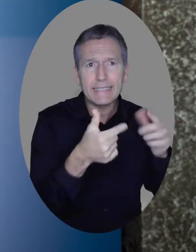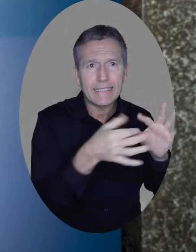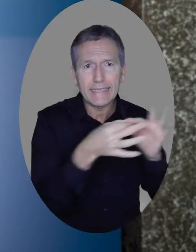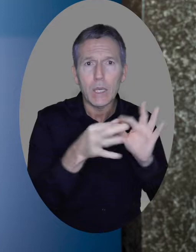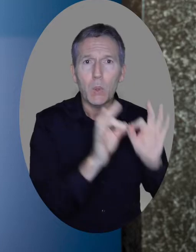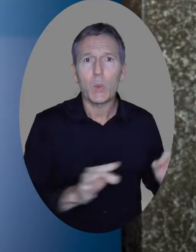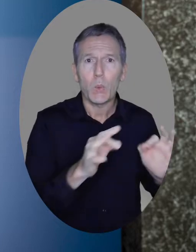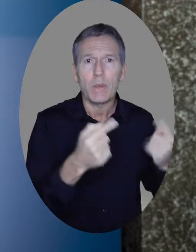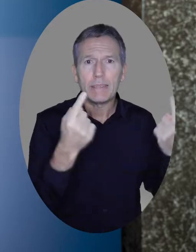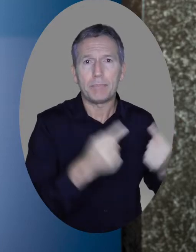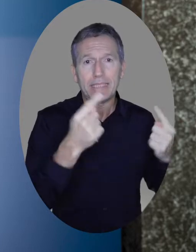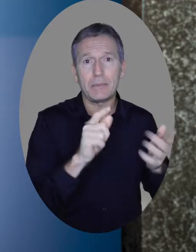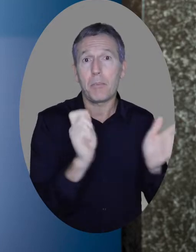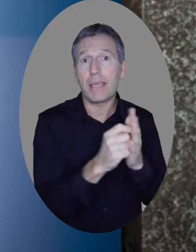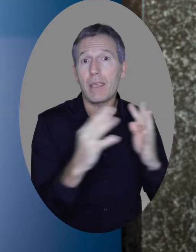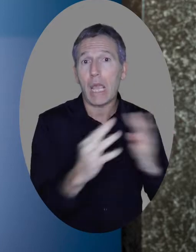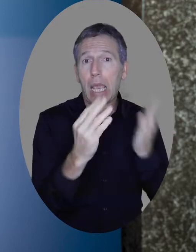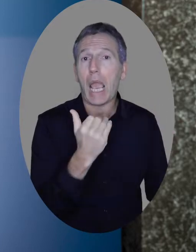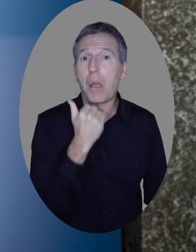Et puis, par la suite, il nous explique que s'il a déclenché cette conquête,